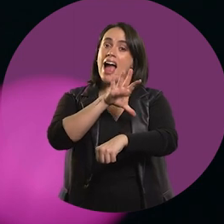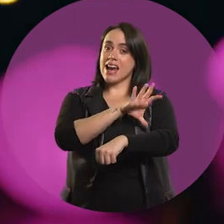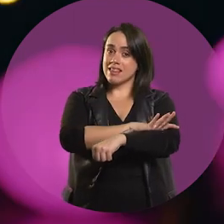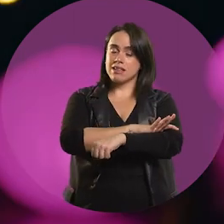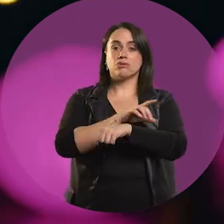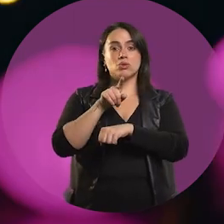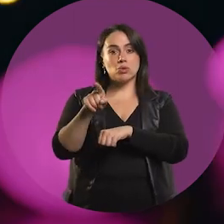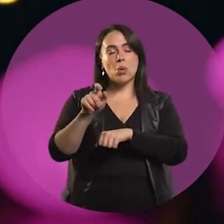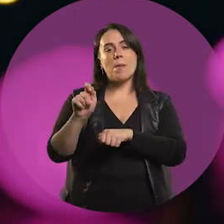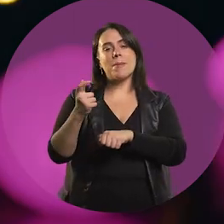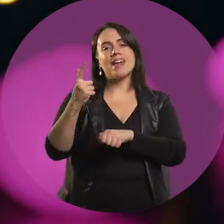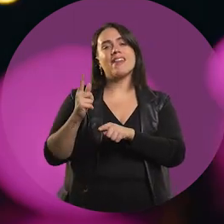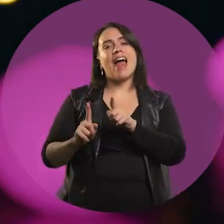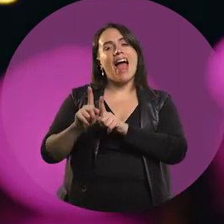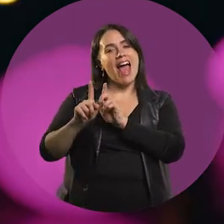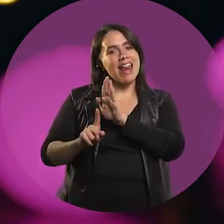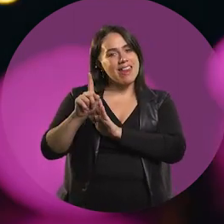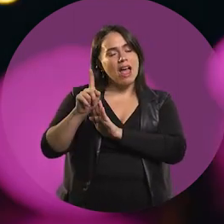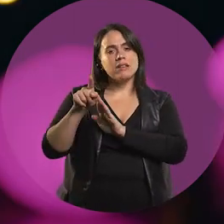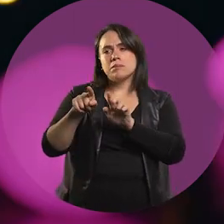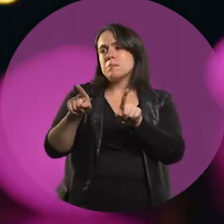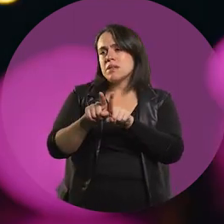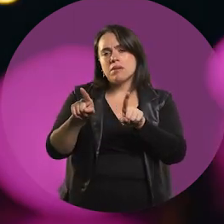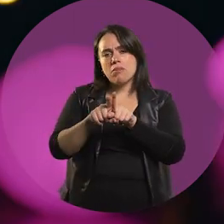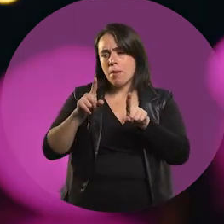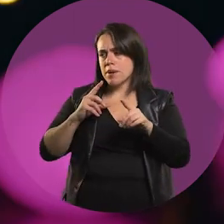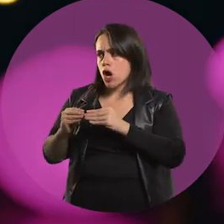y también, lo mismo, como que para mis compañeros siempre fue súper natural